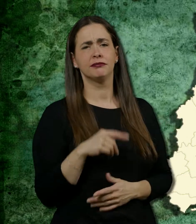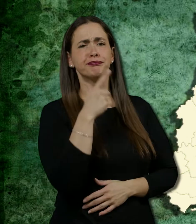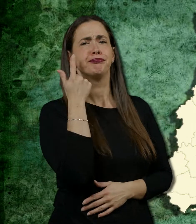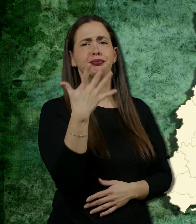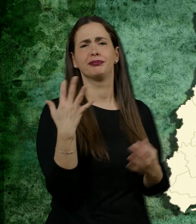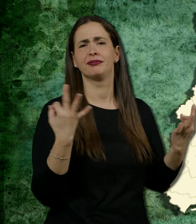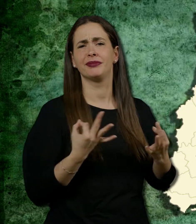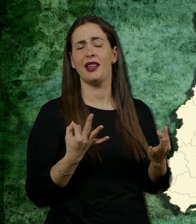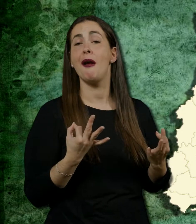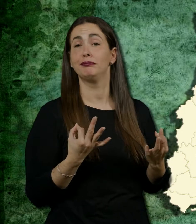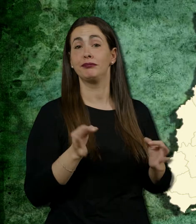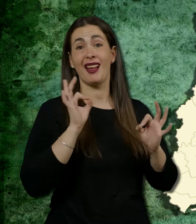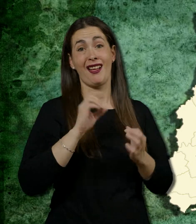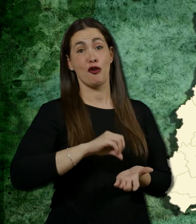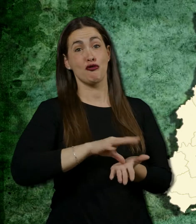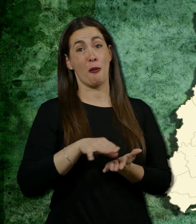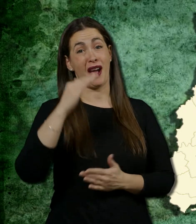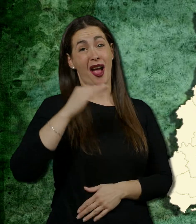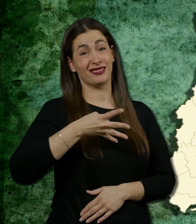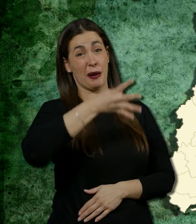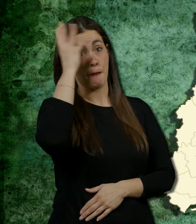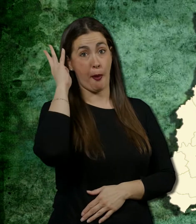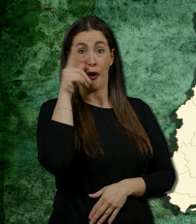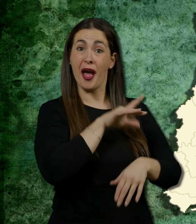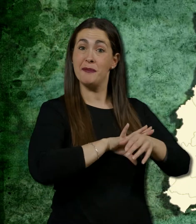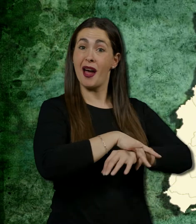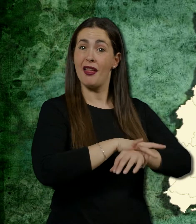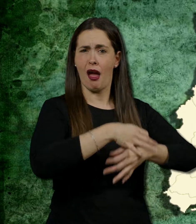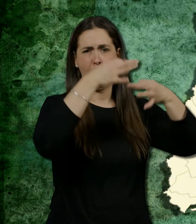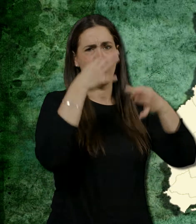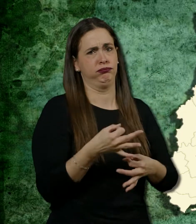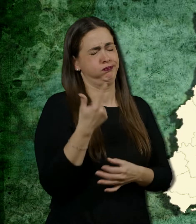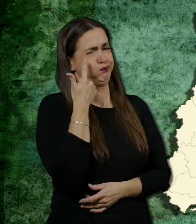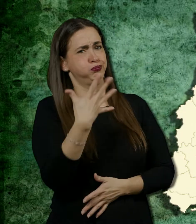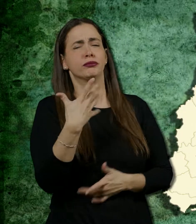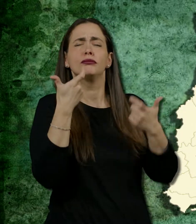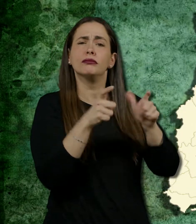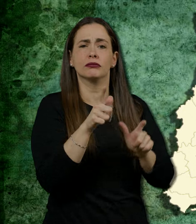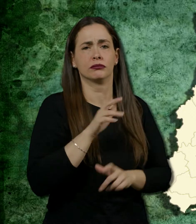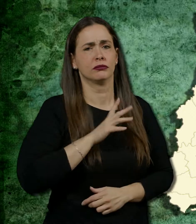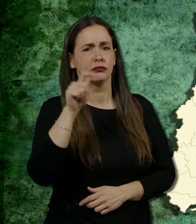Població: 11.455 habitants. Destacat: